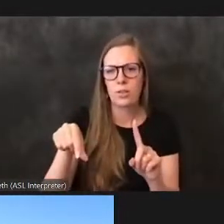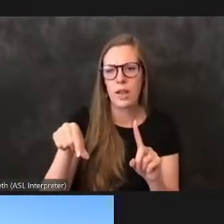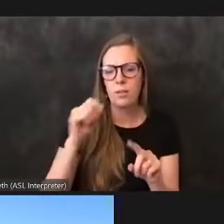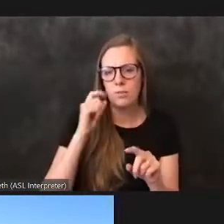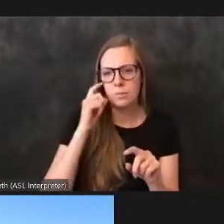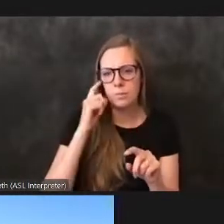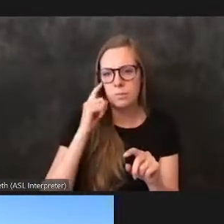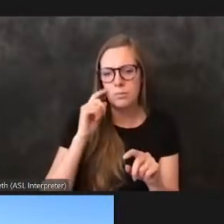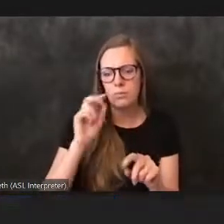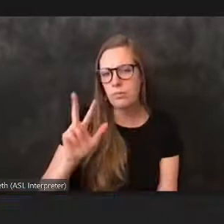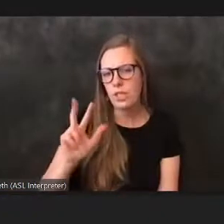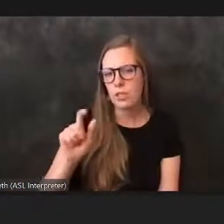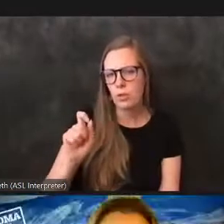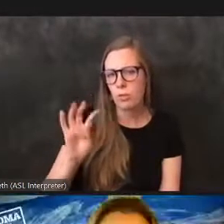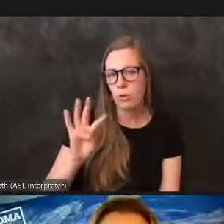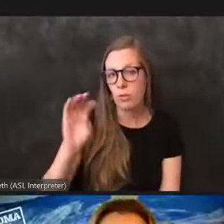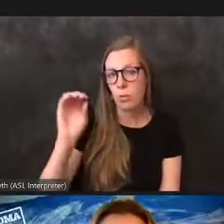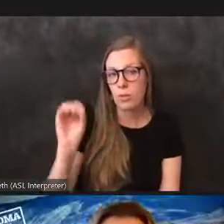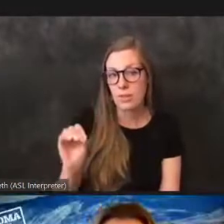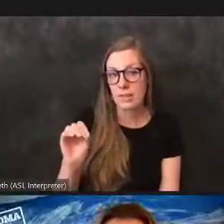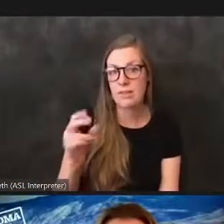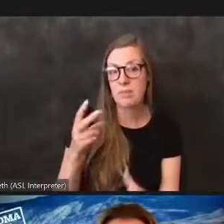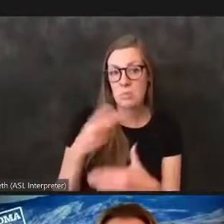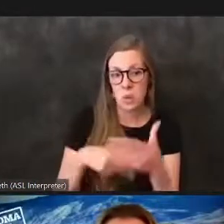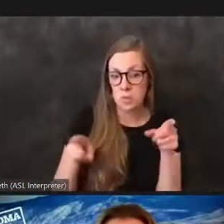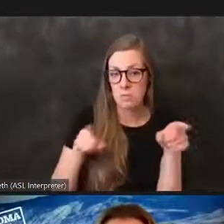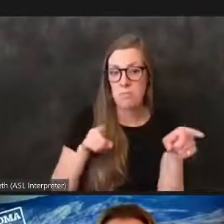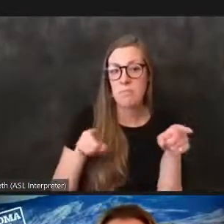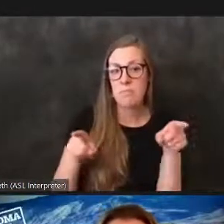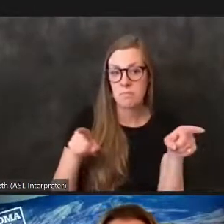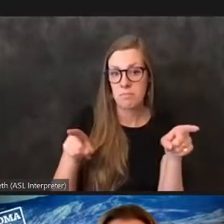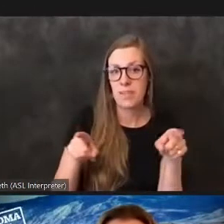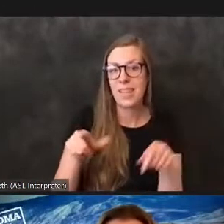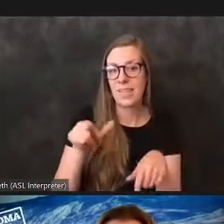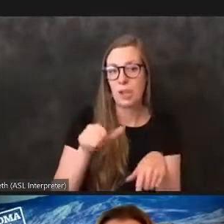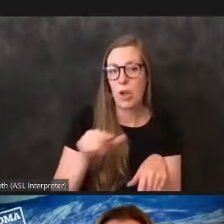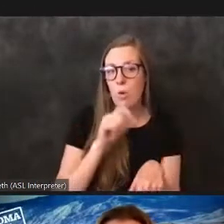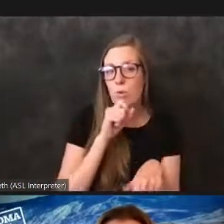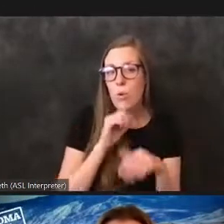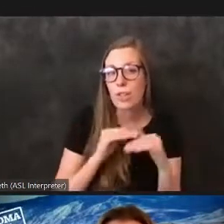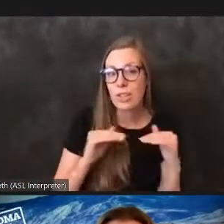lugares saludables el 3.4 por ciento a ambos nivel del naranja inferior.